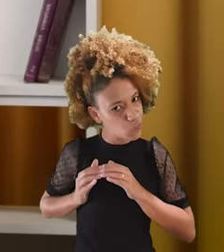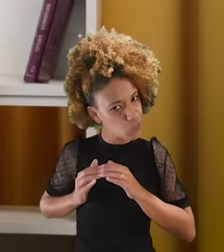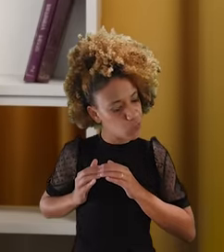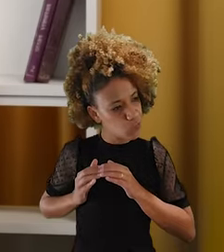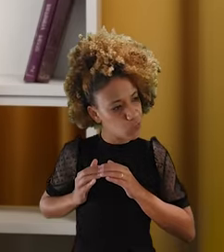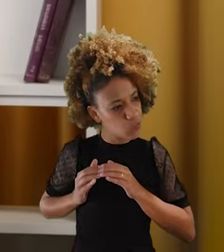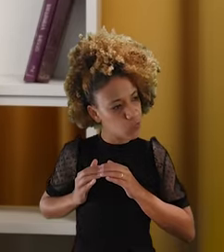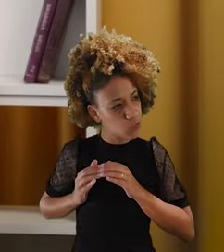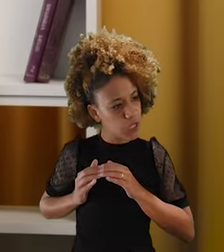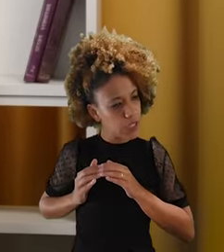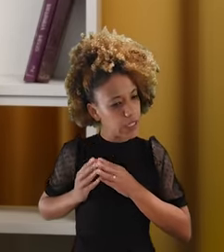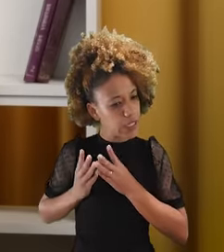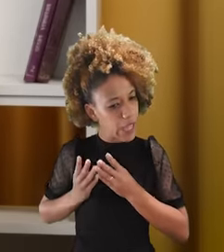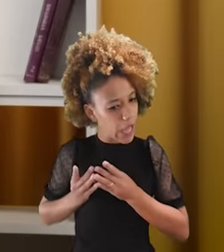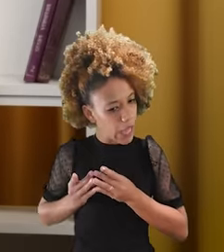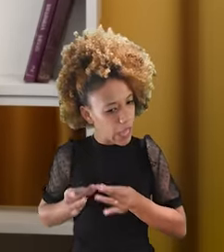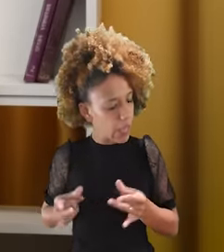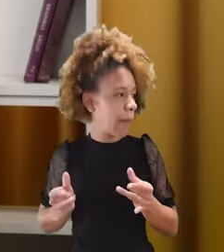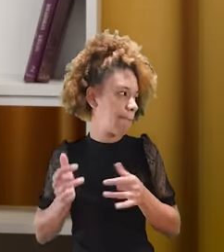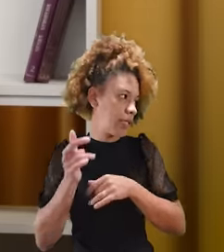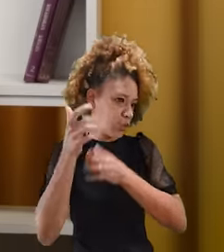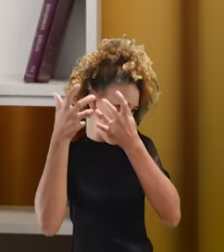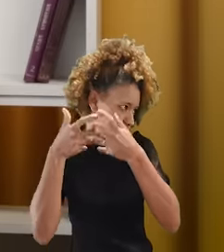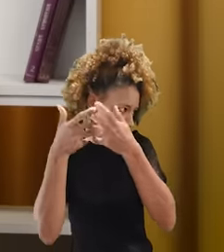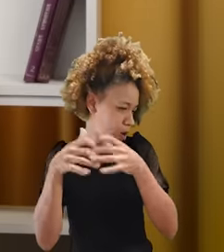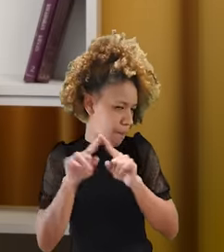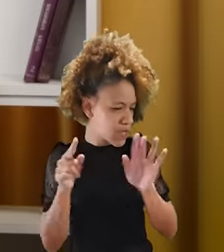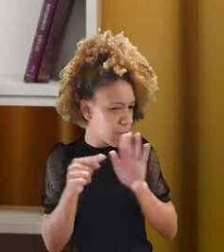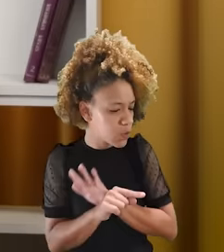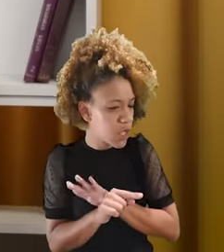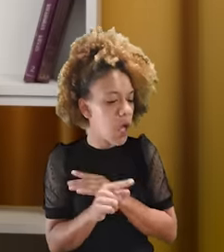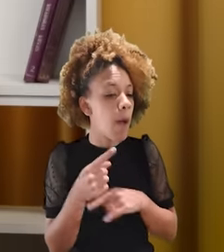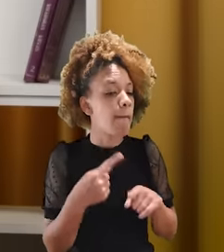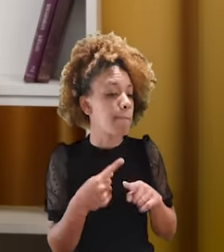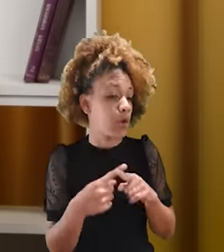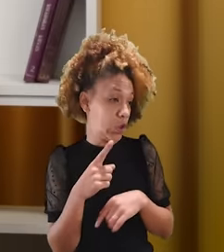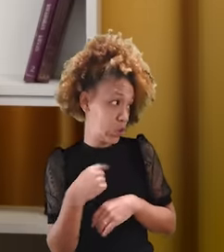a coerência tá morrendo e essa é a pergunta que eu tô tentando de fazer porque a gente tá lidando com